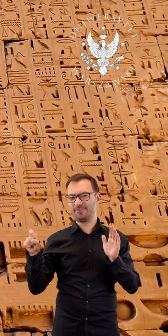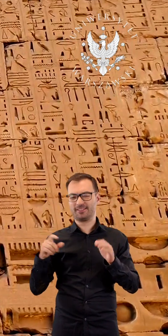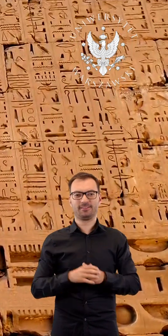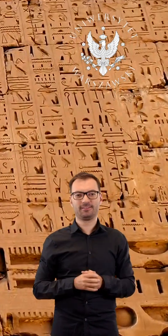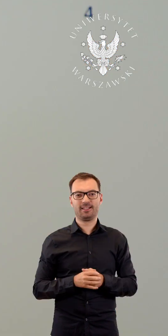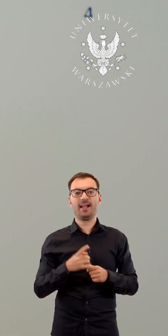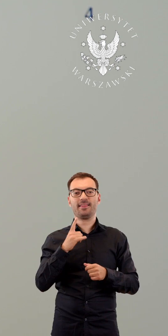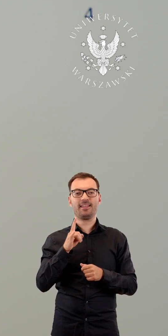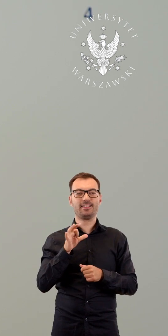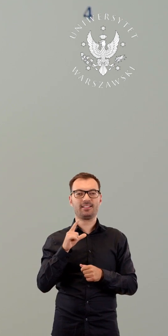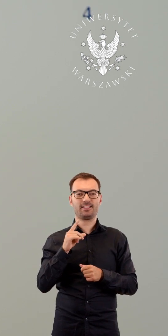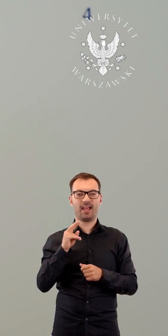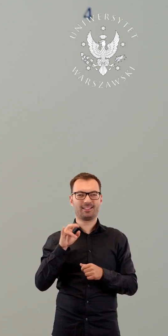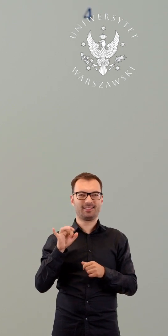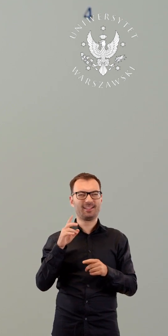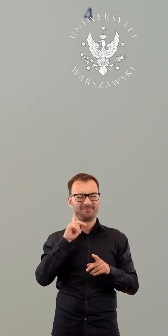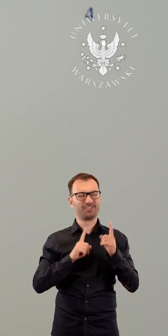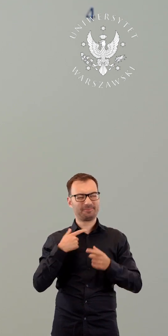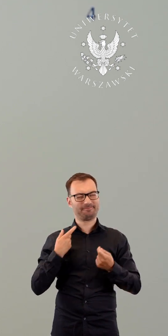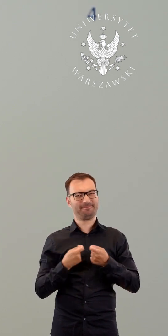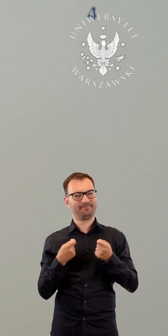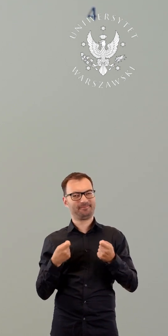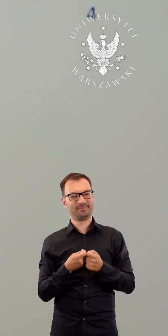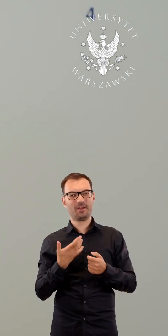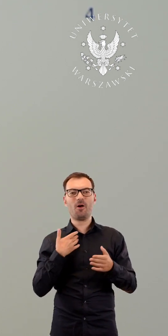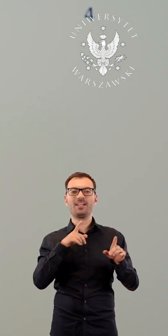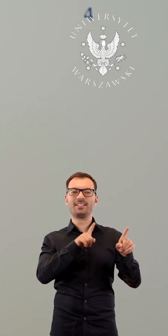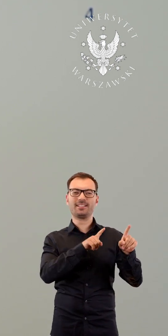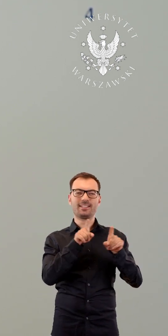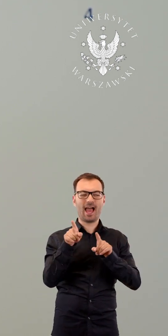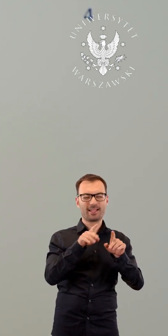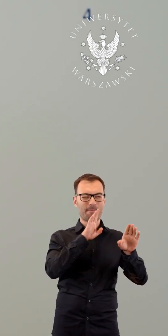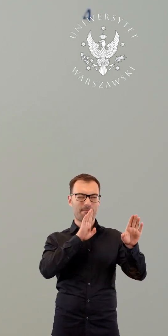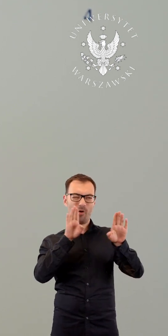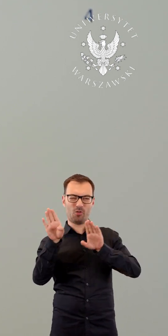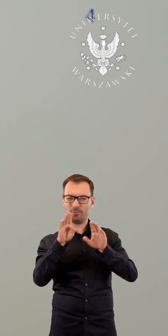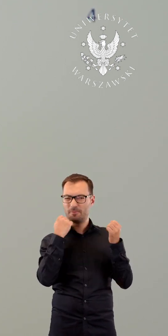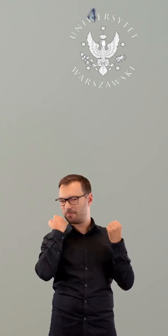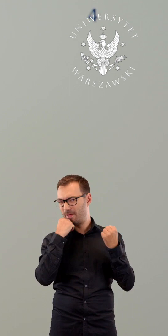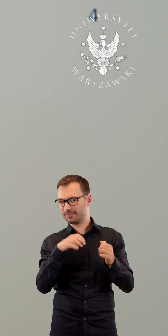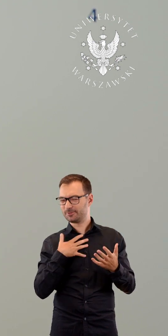gdzie ta dysleksja czasem daje się we znaki ze względu na podobieństwo różnych znaków jeden do drugiego.